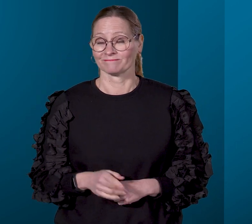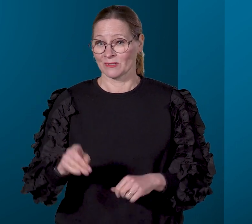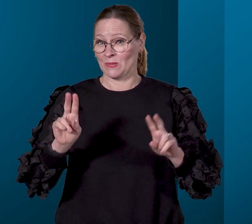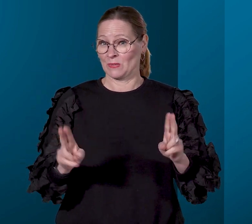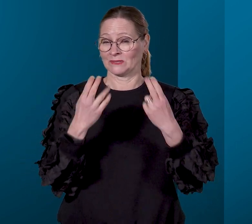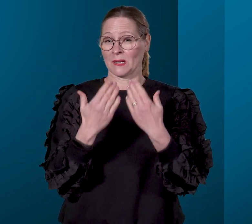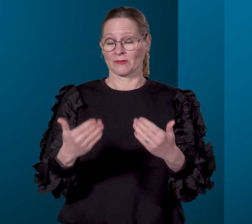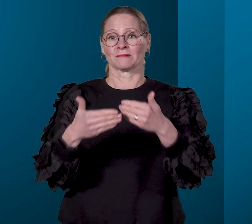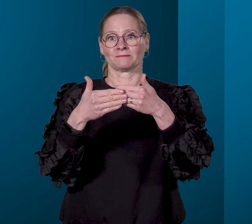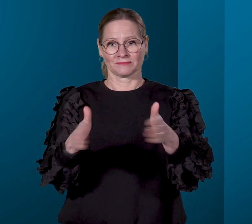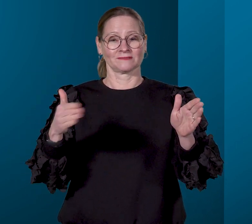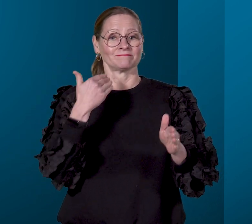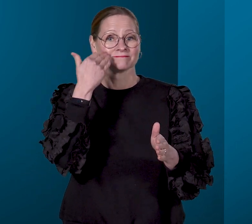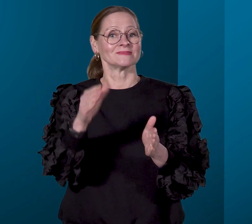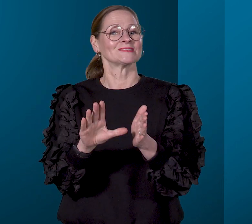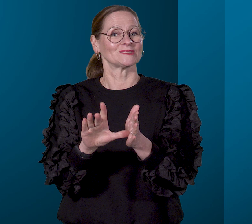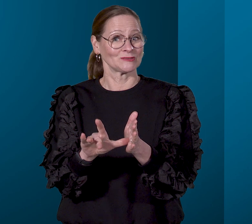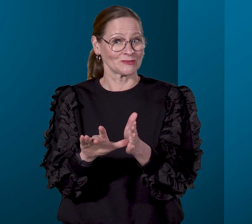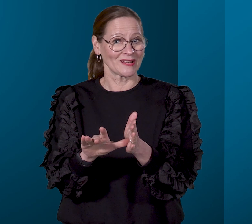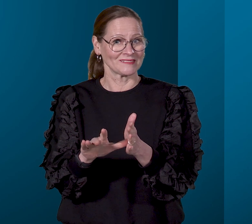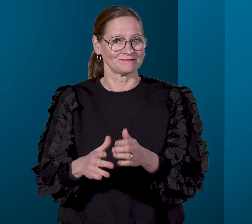Uusi näyttely avautuu syksyllä.